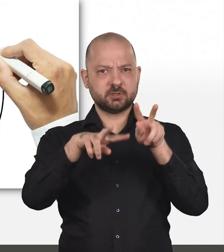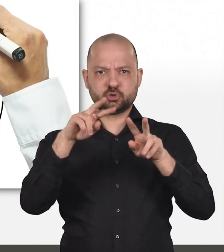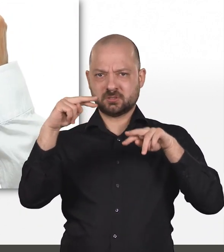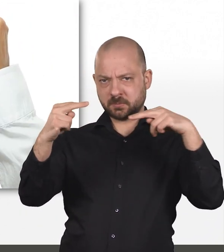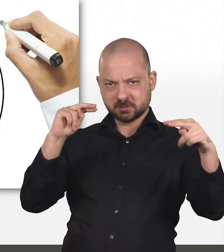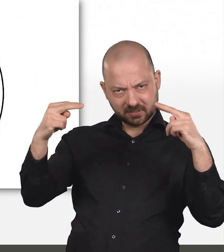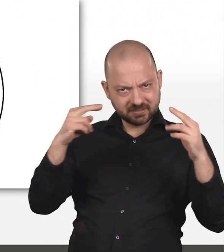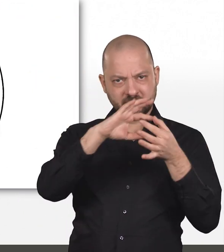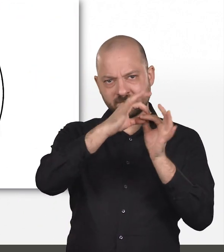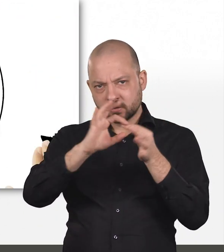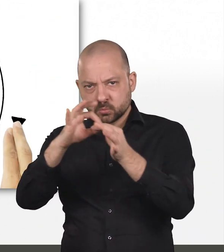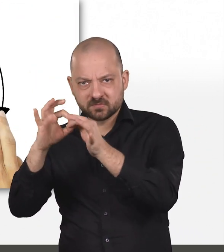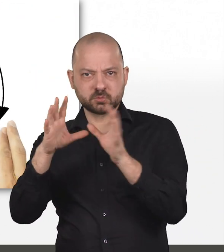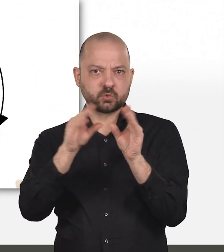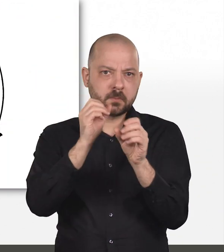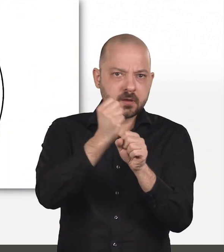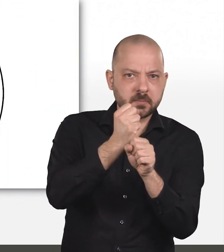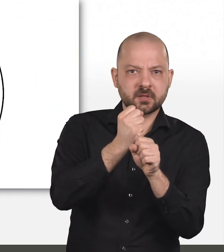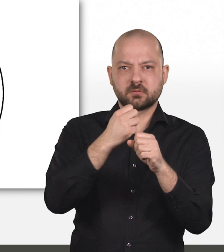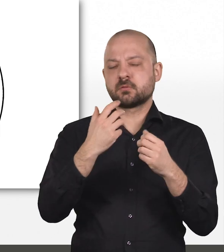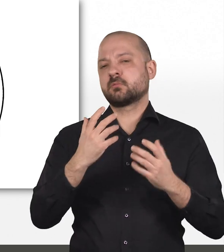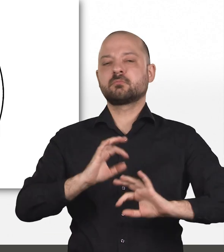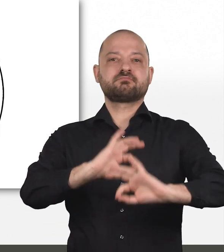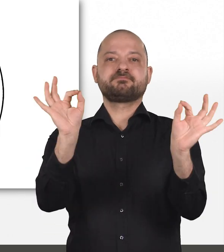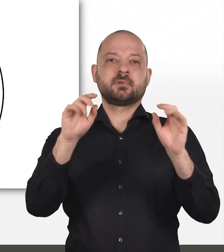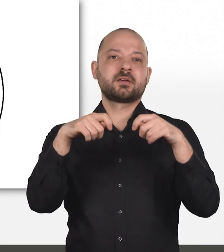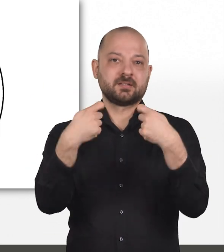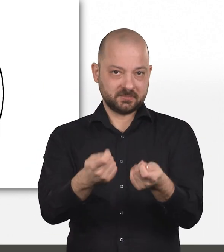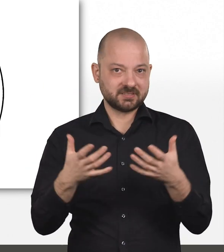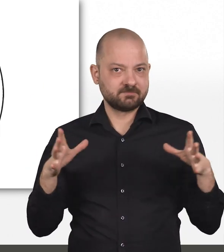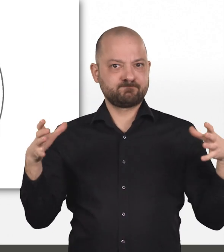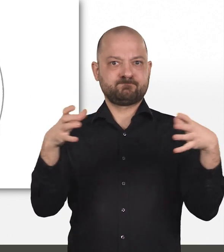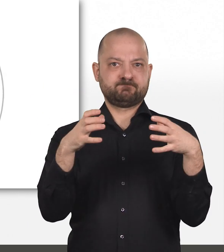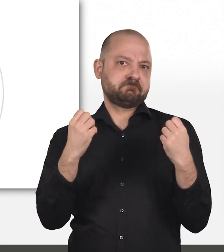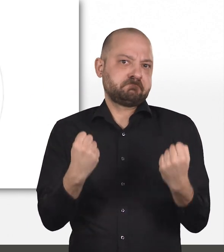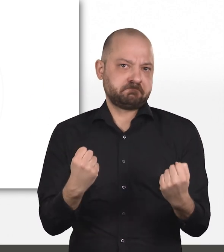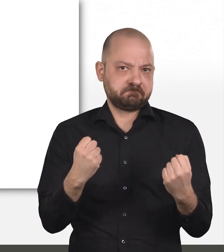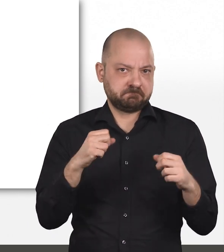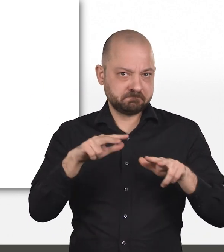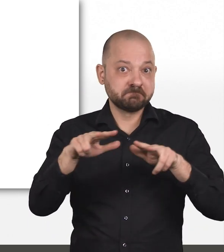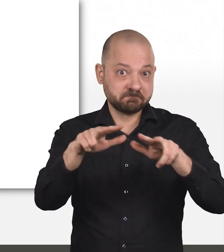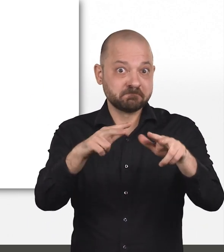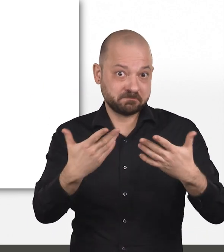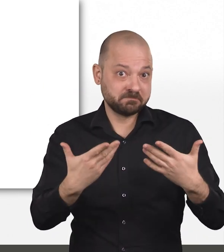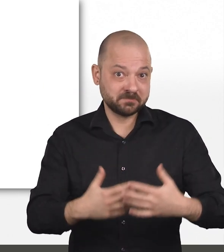der verschiedenen Perspektiven sowie die Zusammenarbeit – seien Sie gemeinsam besser aufgestellt.